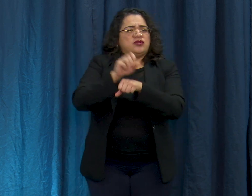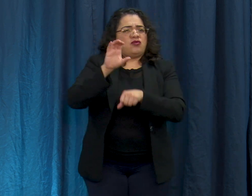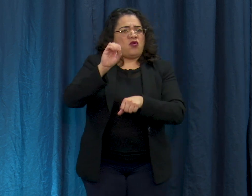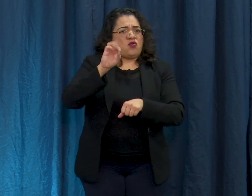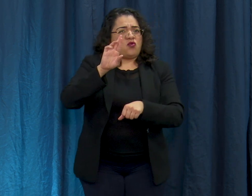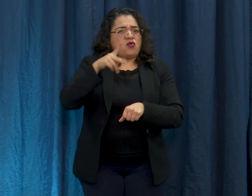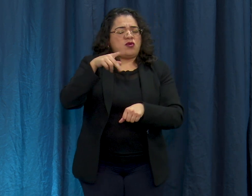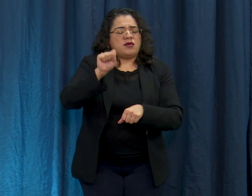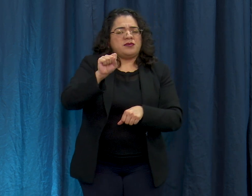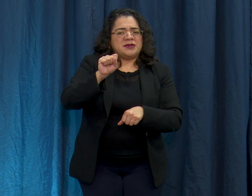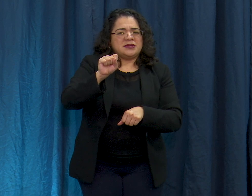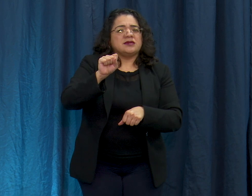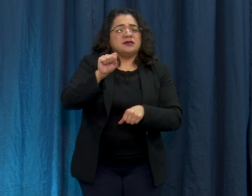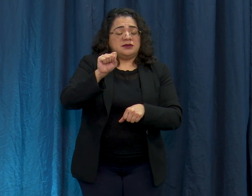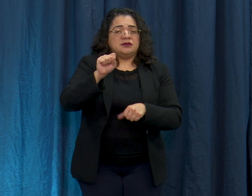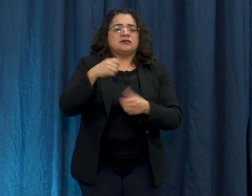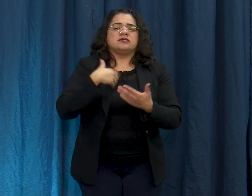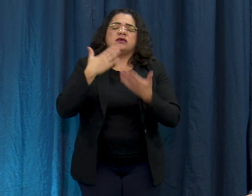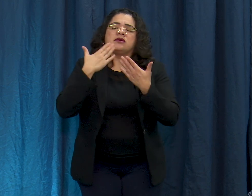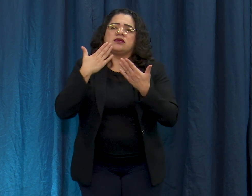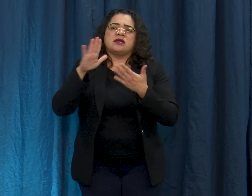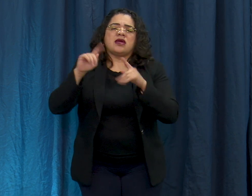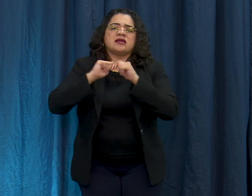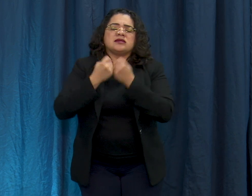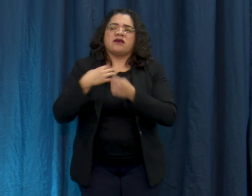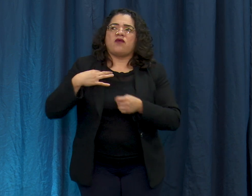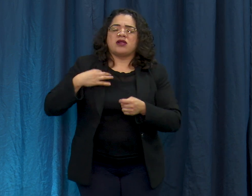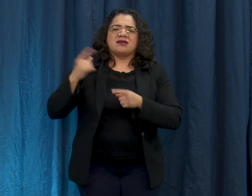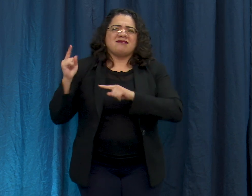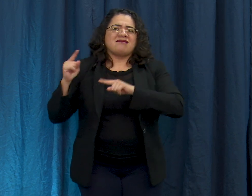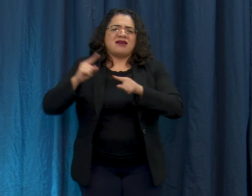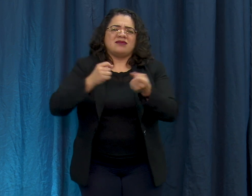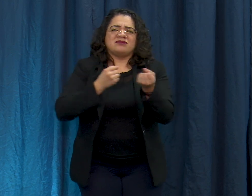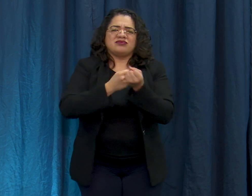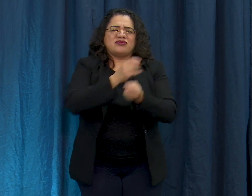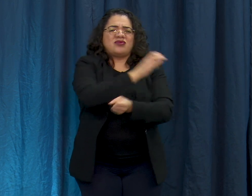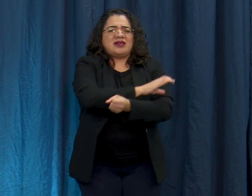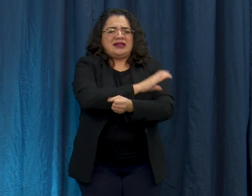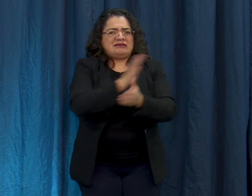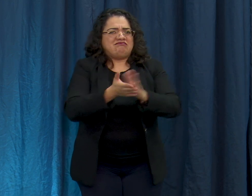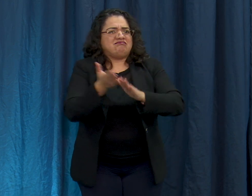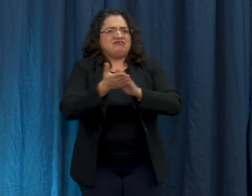a este equipo por todos sus servicios tambien mention ahmo's you okay Scoob